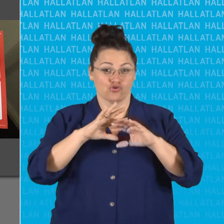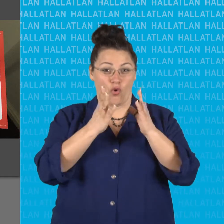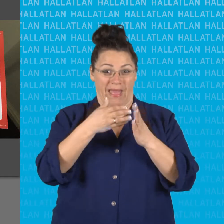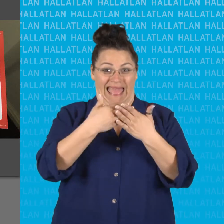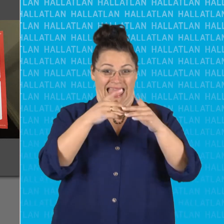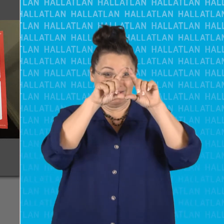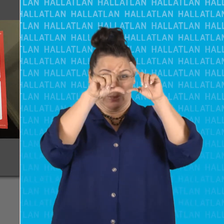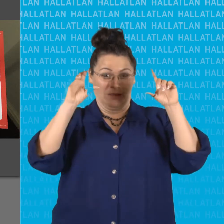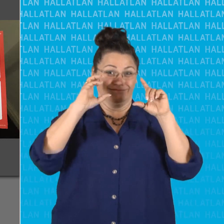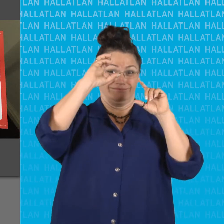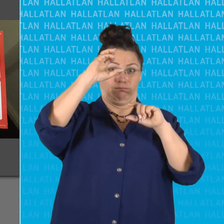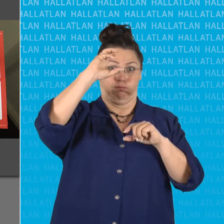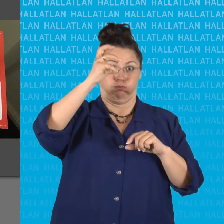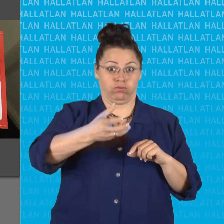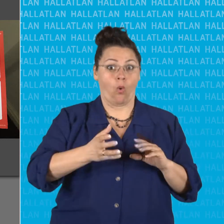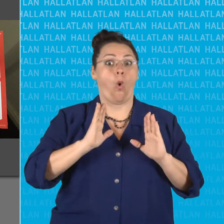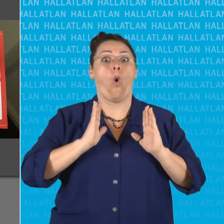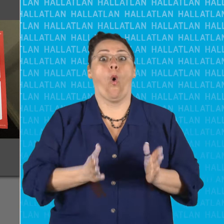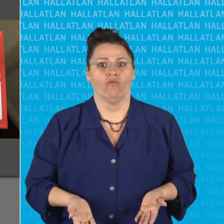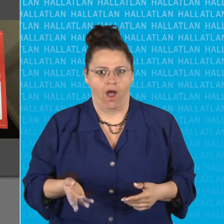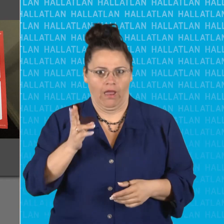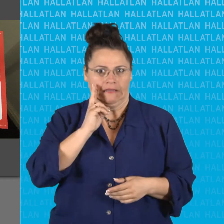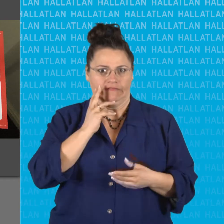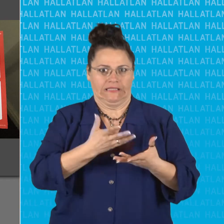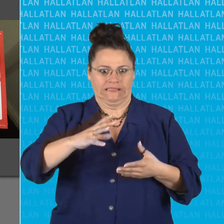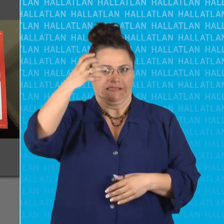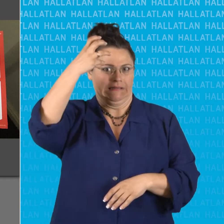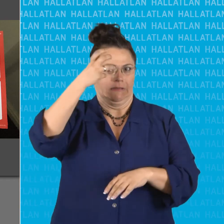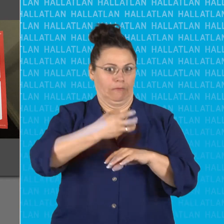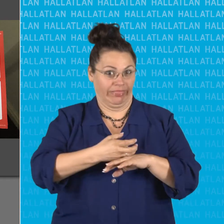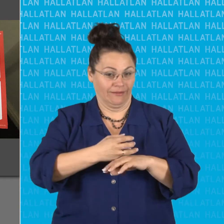és az alatt pedig a vécécsésze található. És igen: a csomag pontosan oda is került.